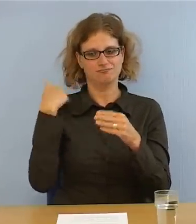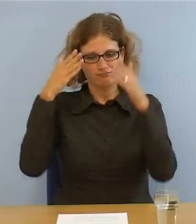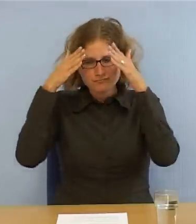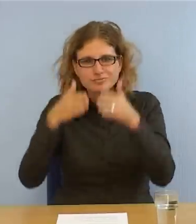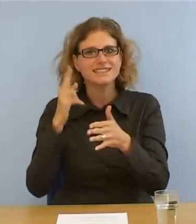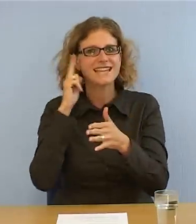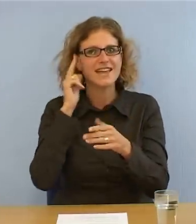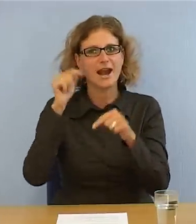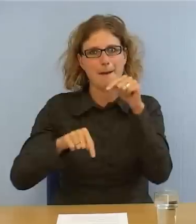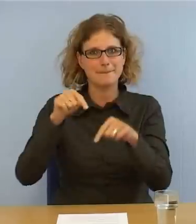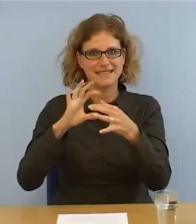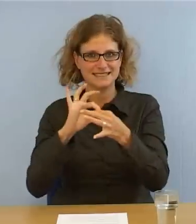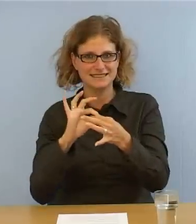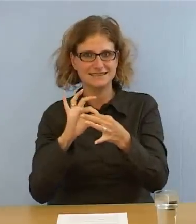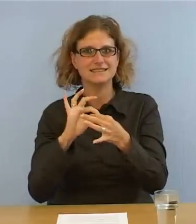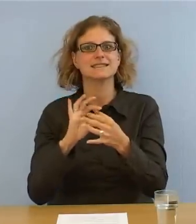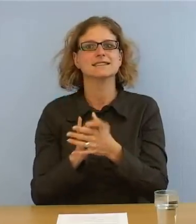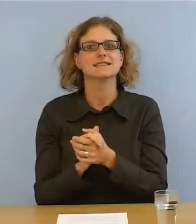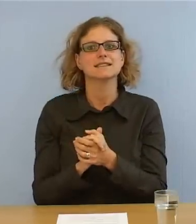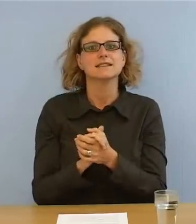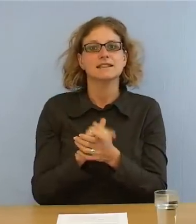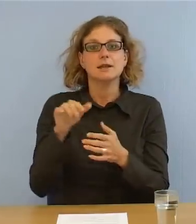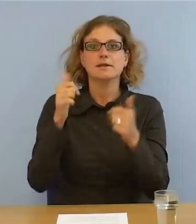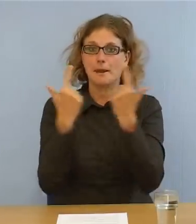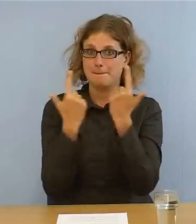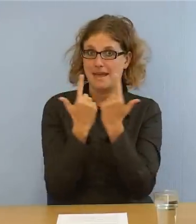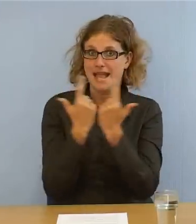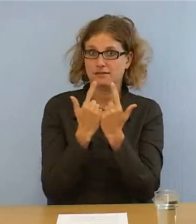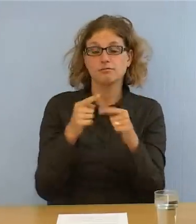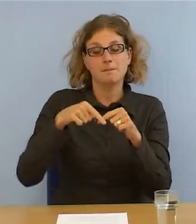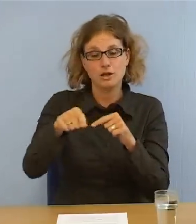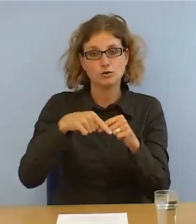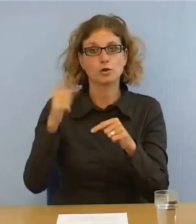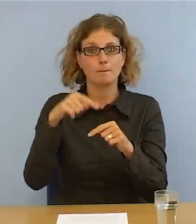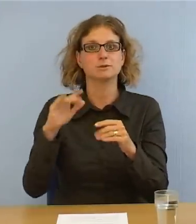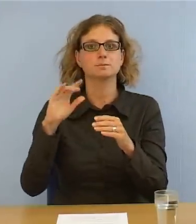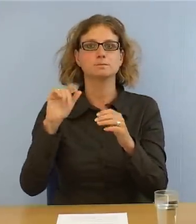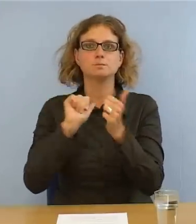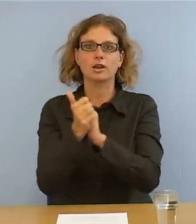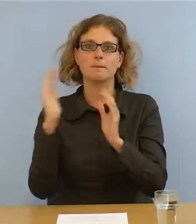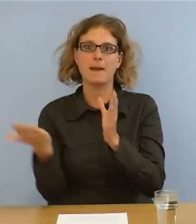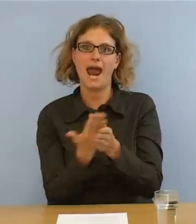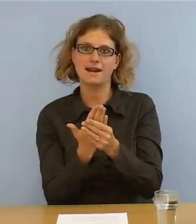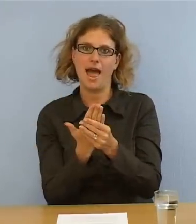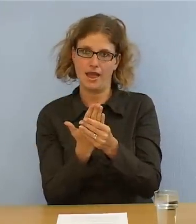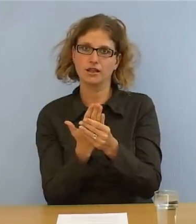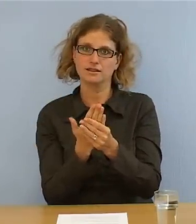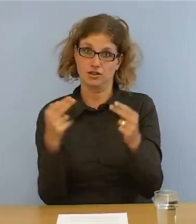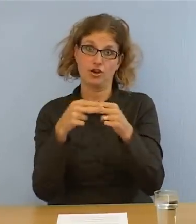Het Sein, zich alvast richt op de Deaflympics in Taipei. Sinds kort is er een sportbijlage in de krant te vinden.